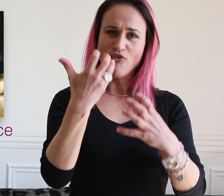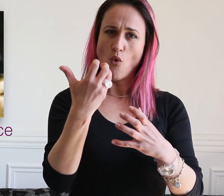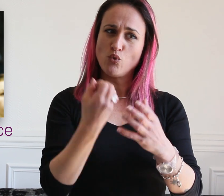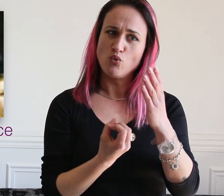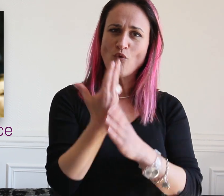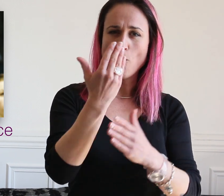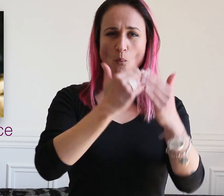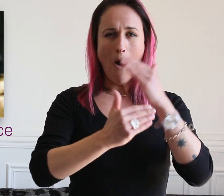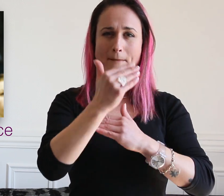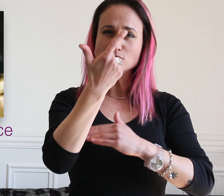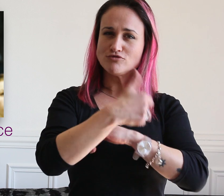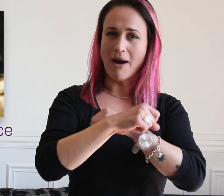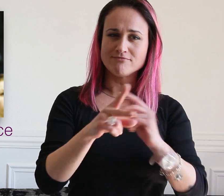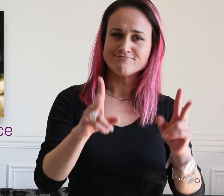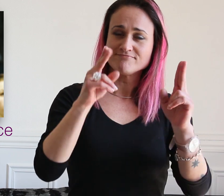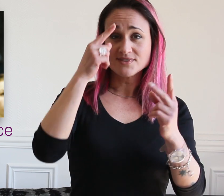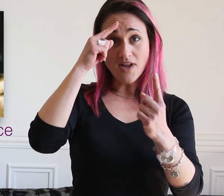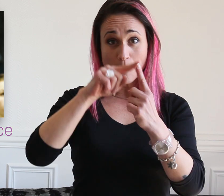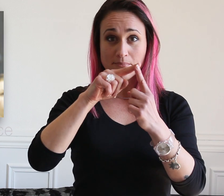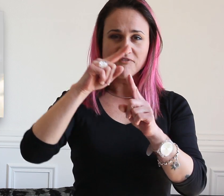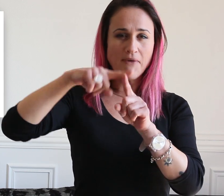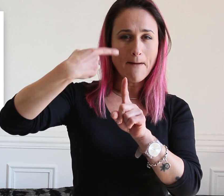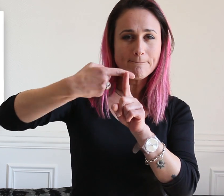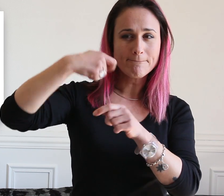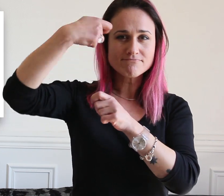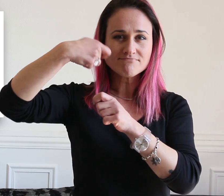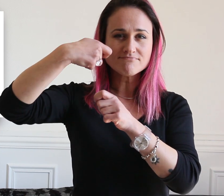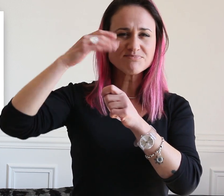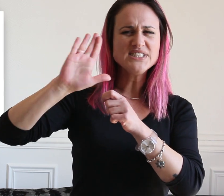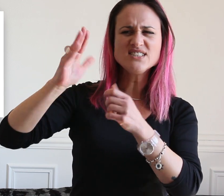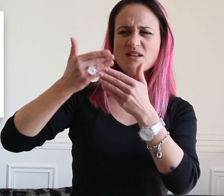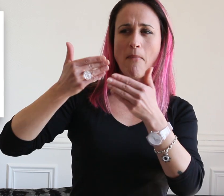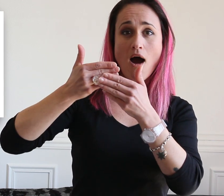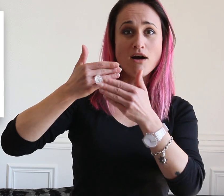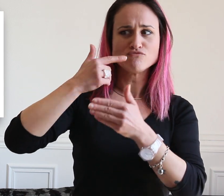.. propose une colonie de 2 semaines, avec de nouveaux programmes : .. ..comment faire des films de cinéma.